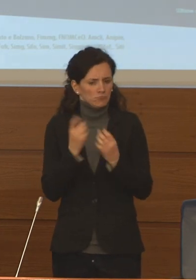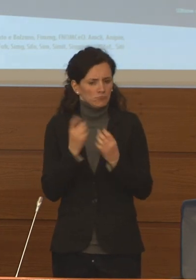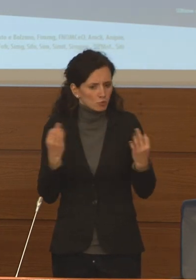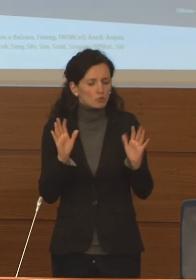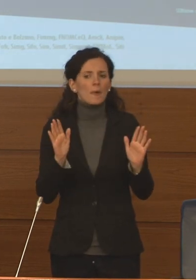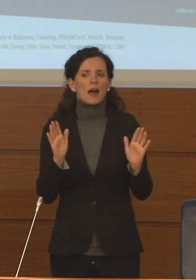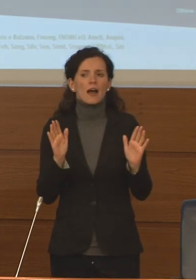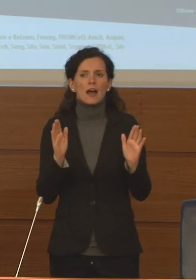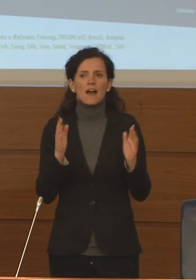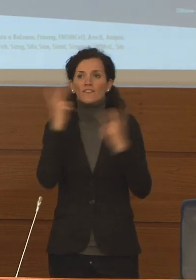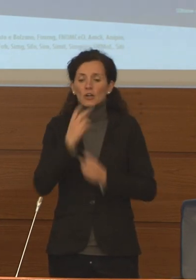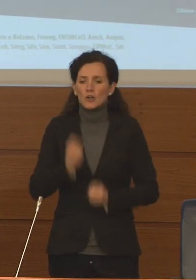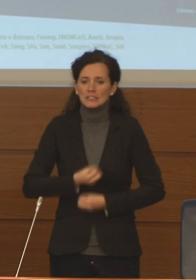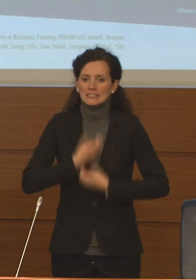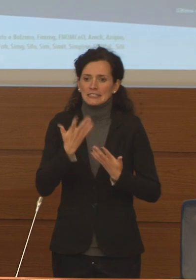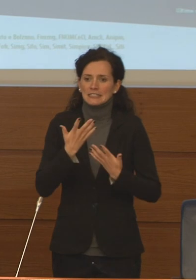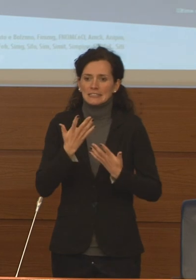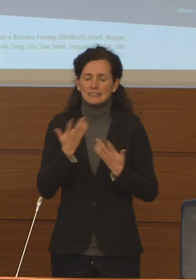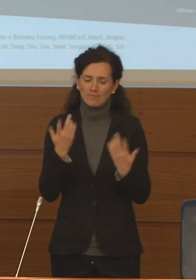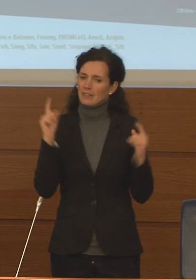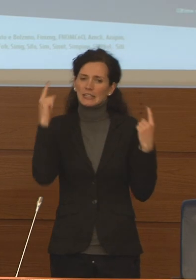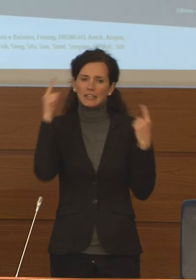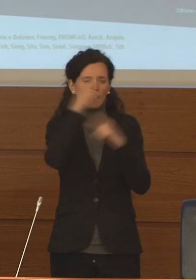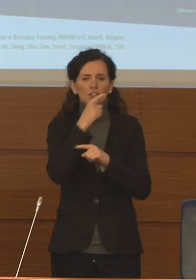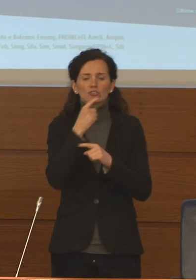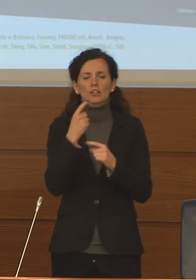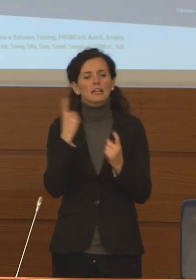difficile perché dobbiamo avere un quadro chiaro, normalmente nel campo